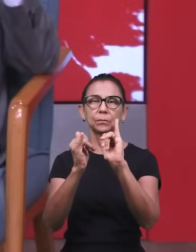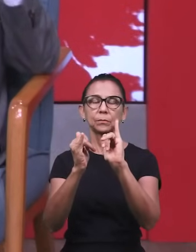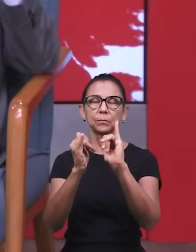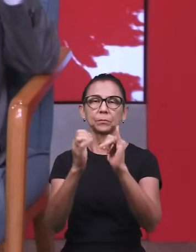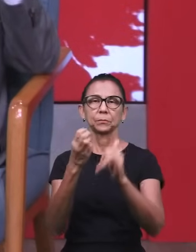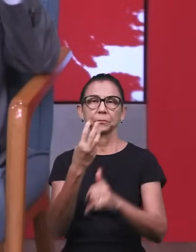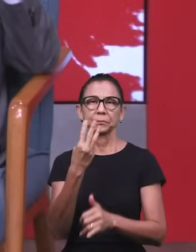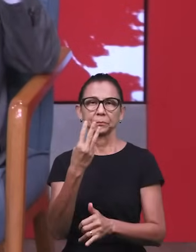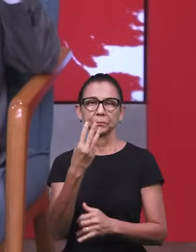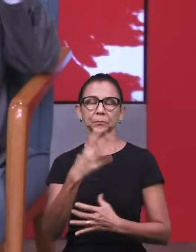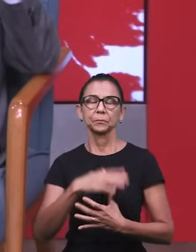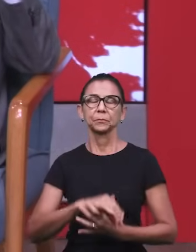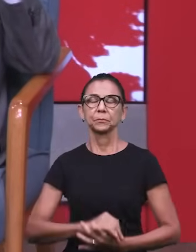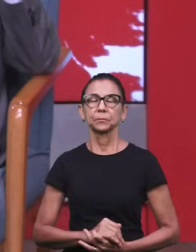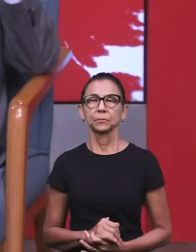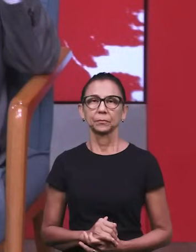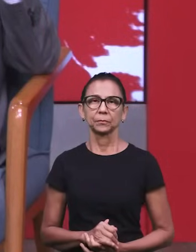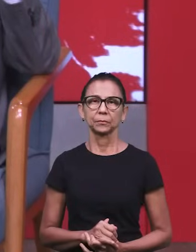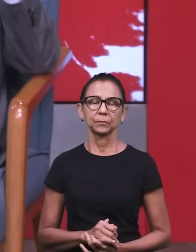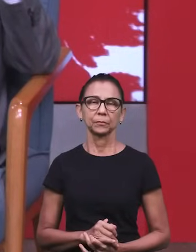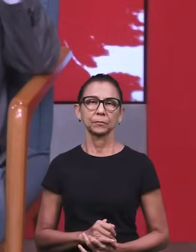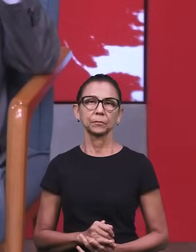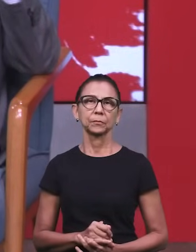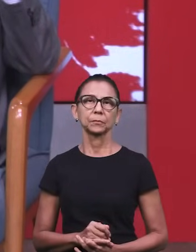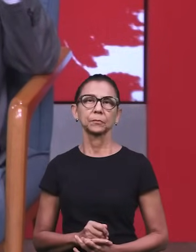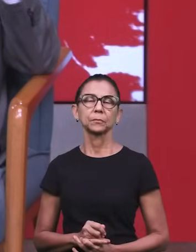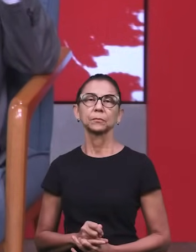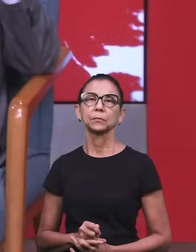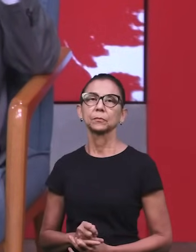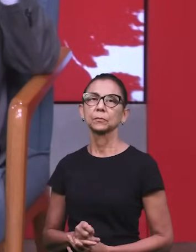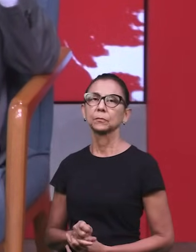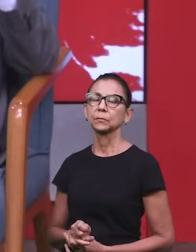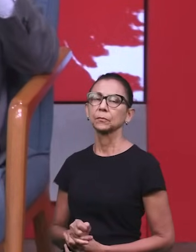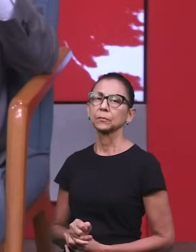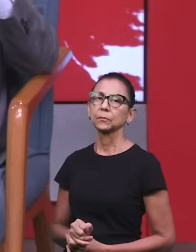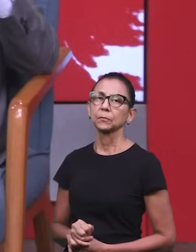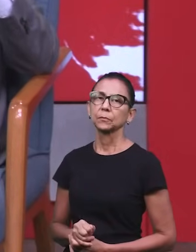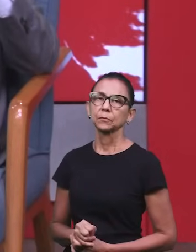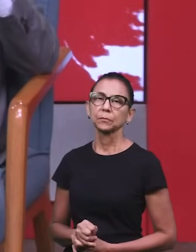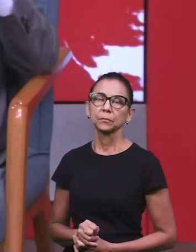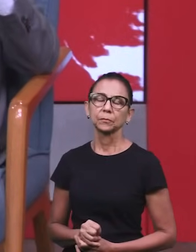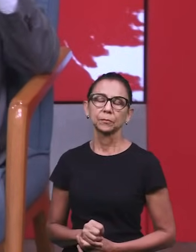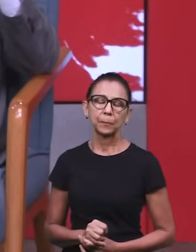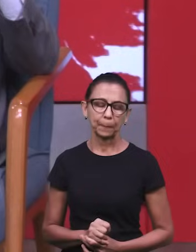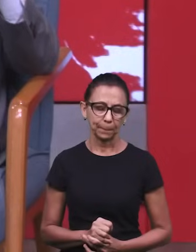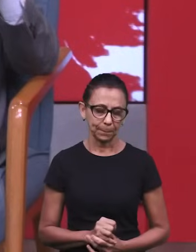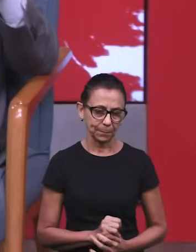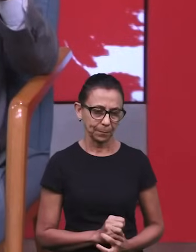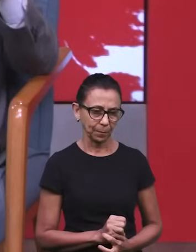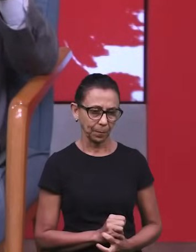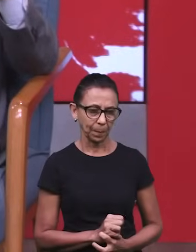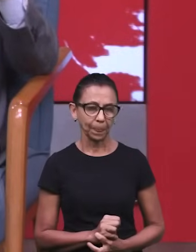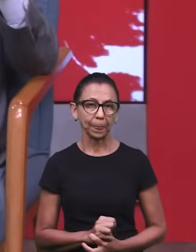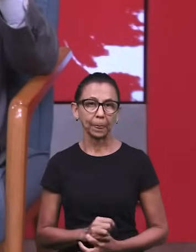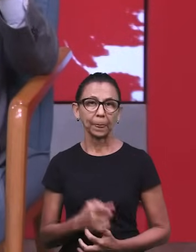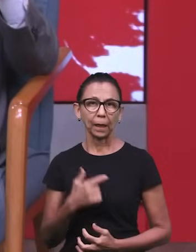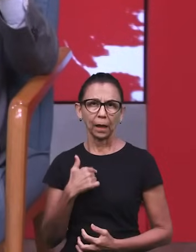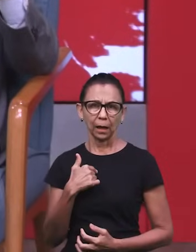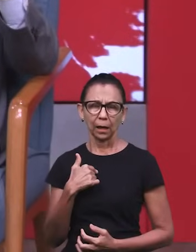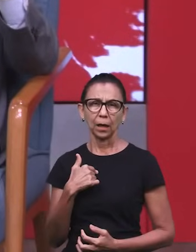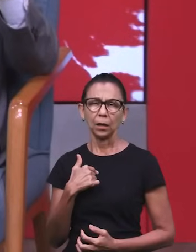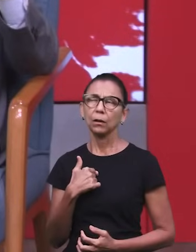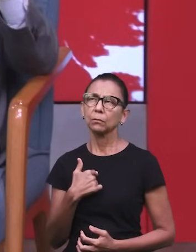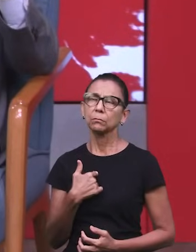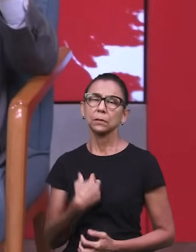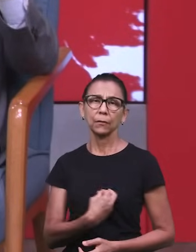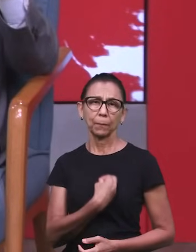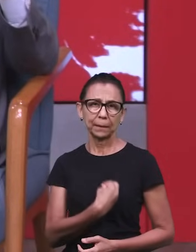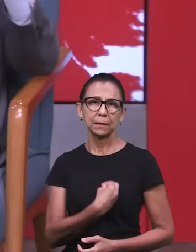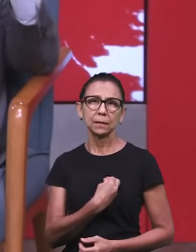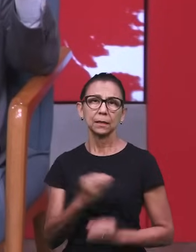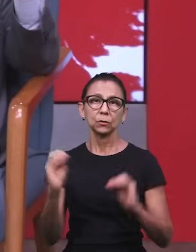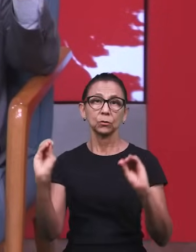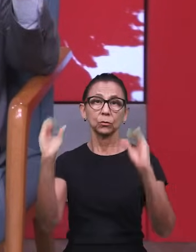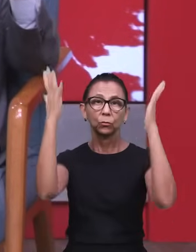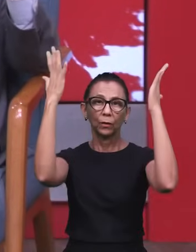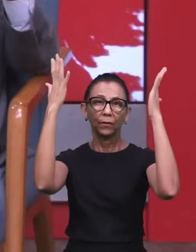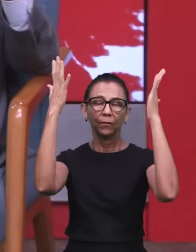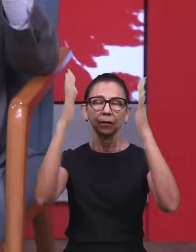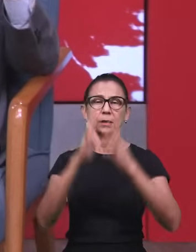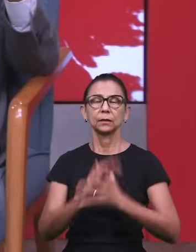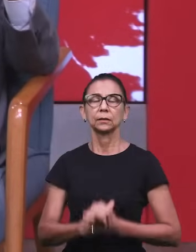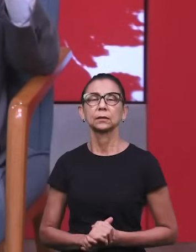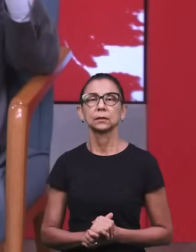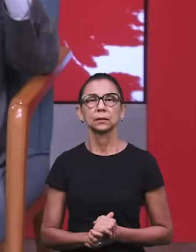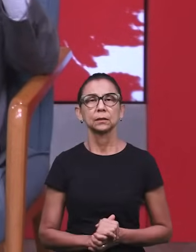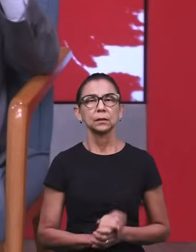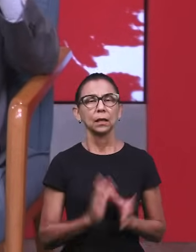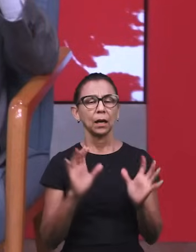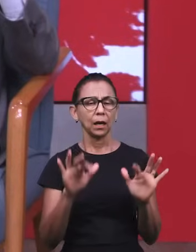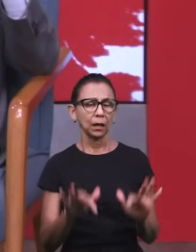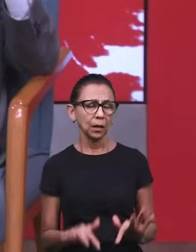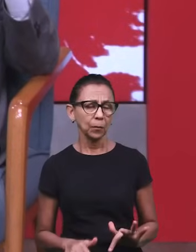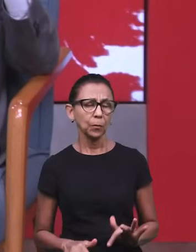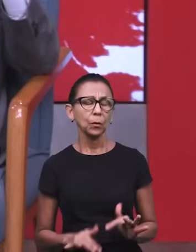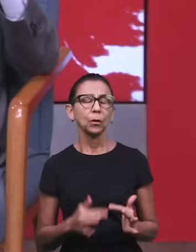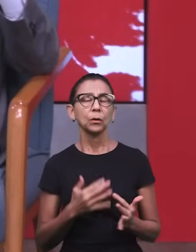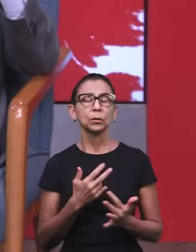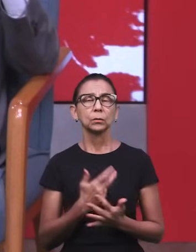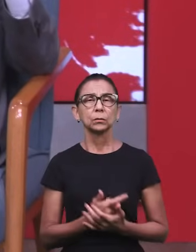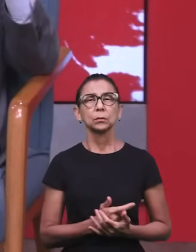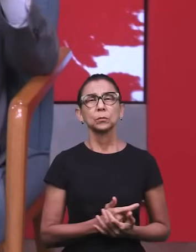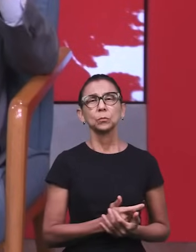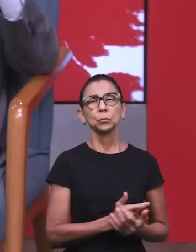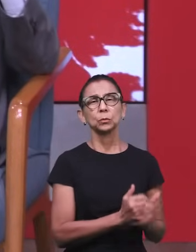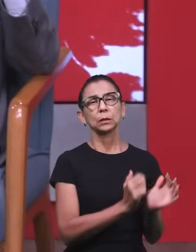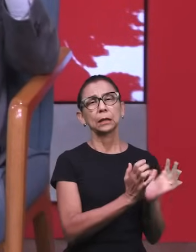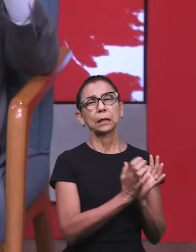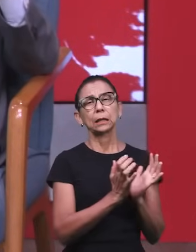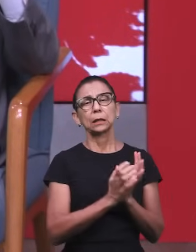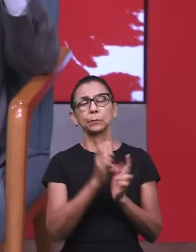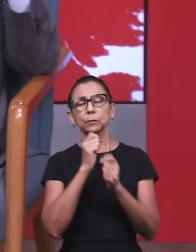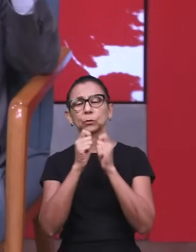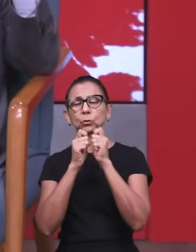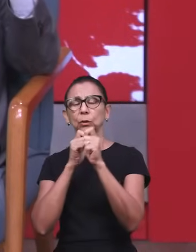sobre Trombetas e festas eu estava no no no evento e depois do evento vários jornalistas repórteres